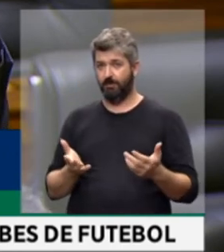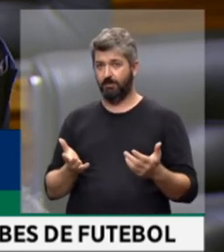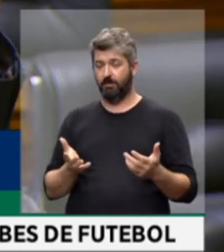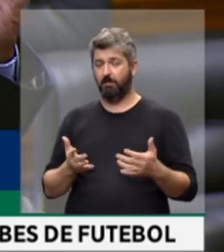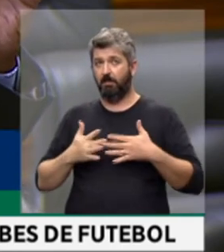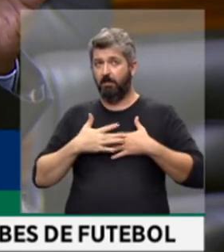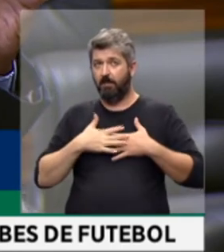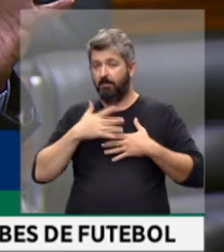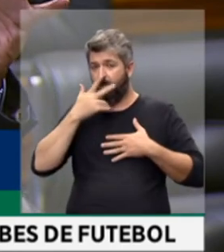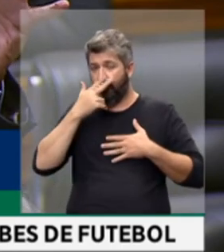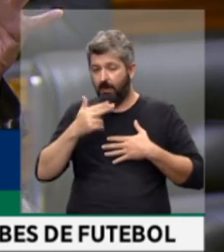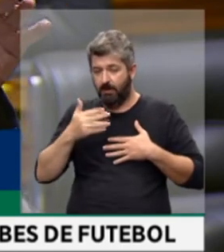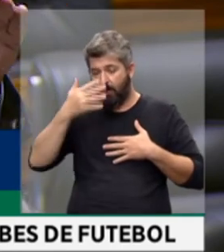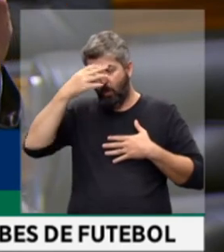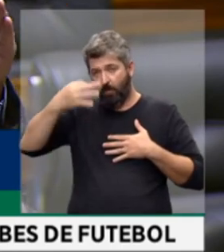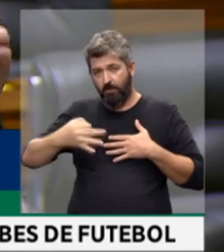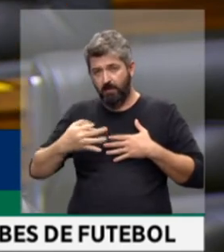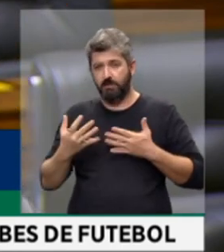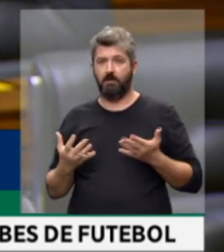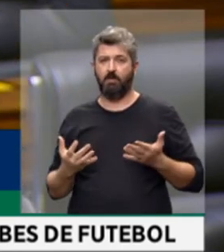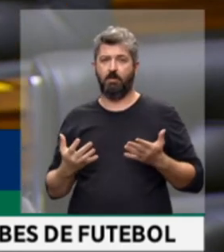O REPUBLICANOS? O PSDB? O PSB? -- [DEPUTADO]: PSB VOTA SIM. -- [PRESIDENTE]: COMO